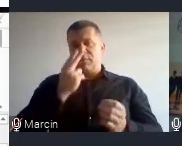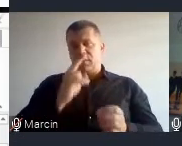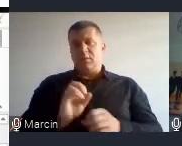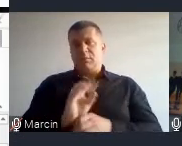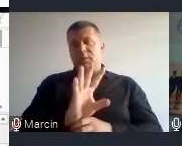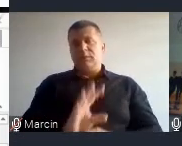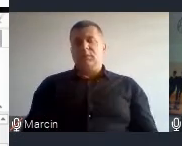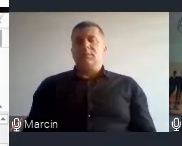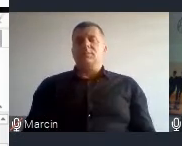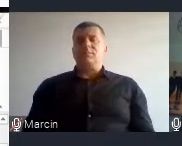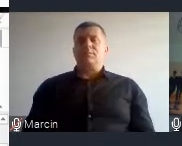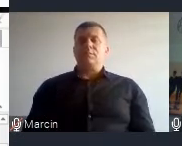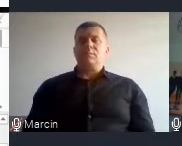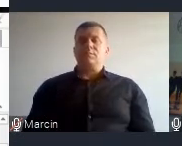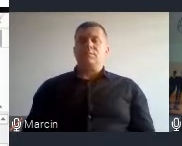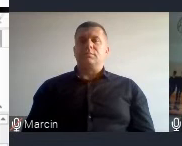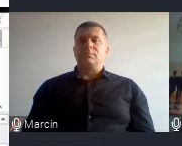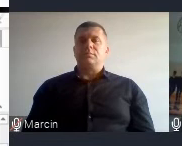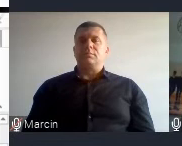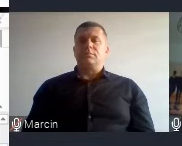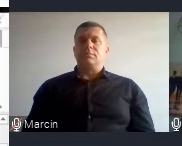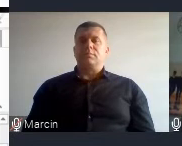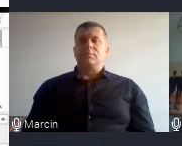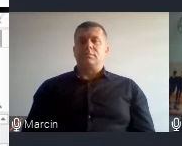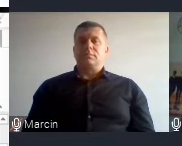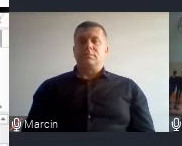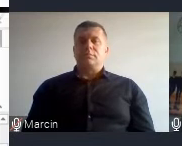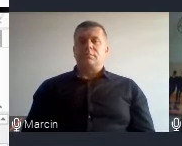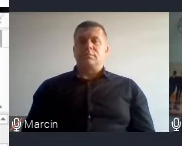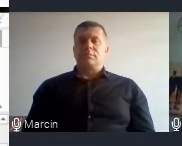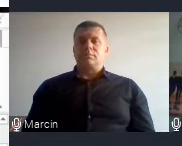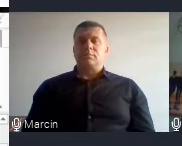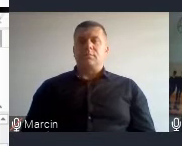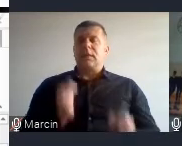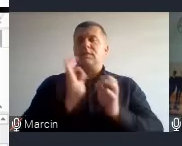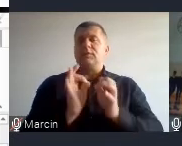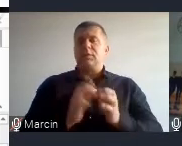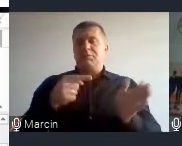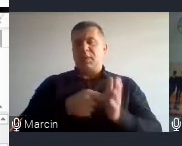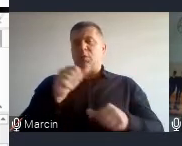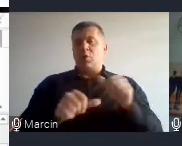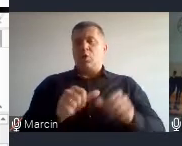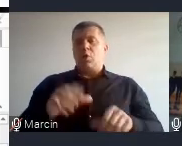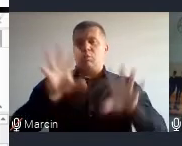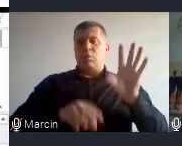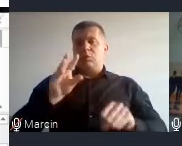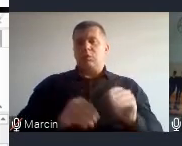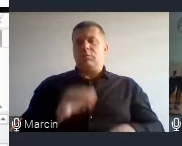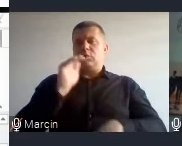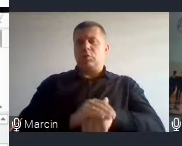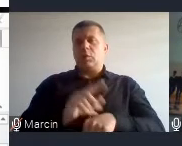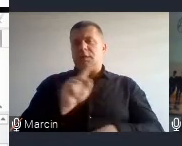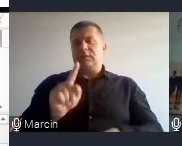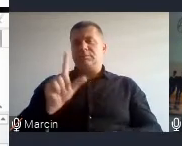Dostałem sygnał, że prezentacja się nie wyświetlała. Już powinniście Państwo widzieć te slajdy.